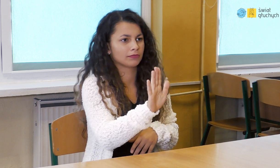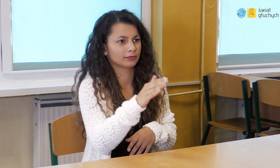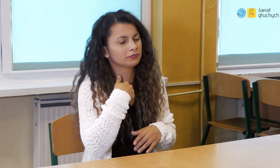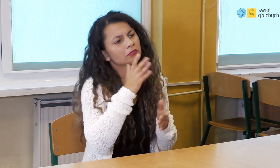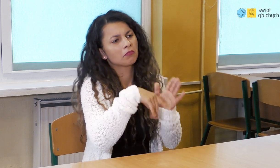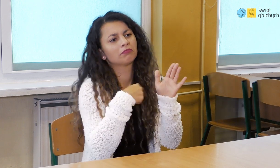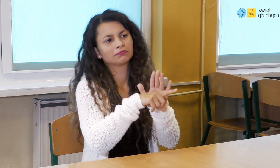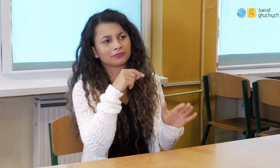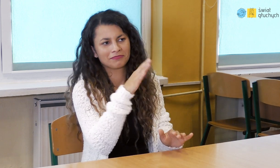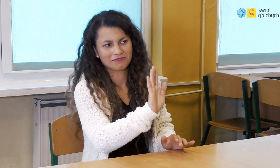Do jakiej klasy chcę iść, do A czy do B. Wybrałam klasę B.